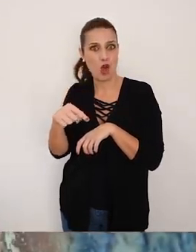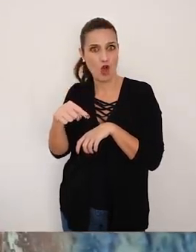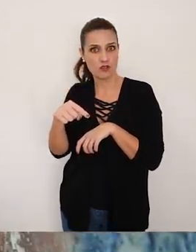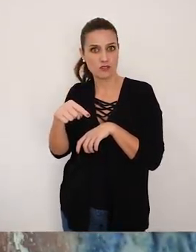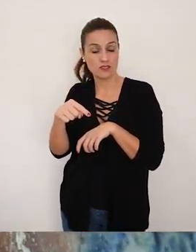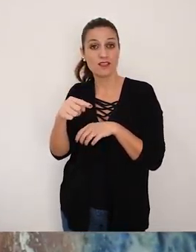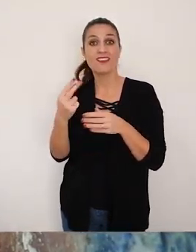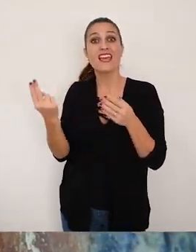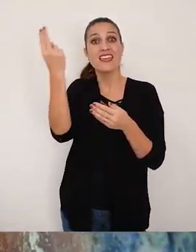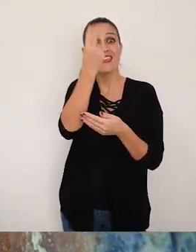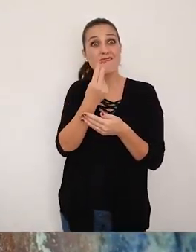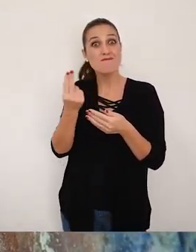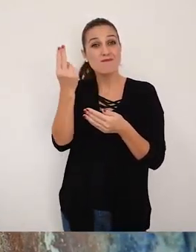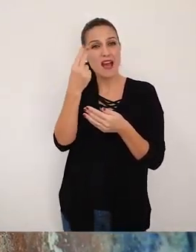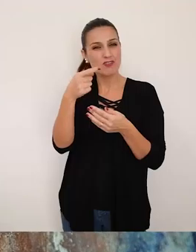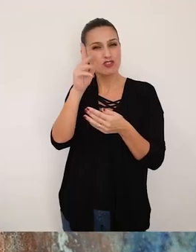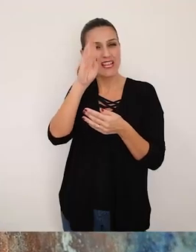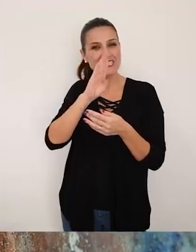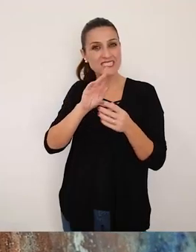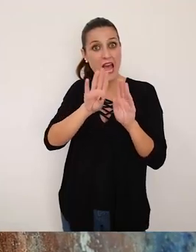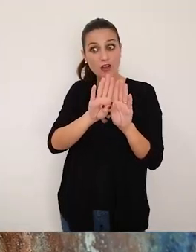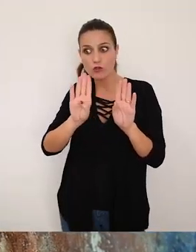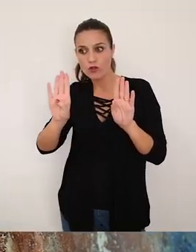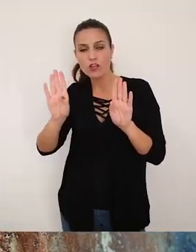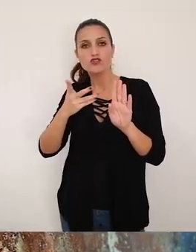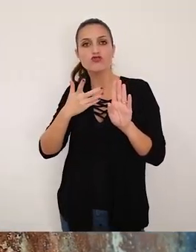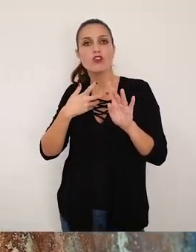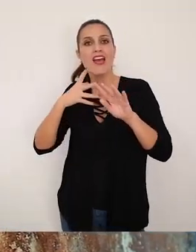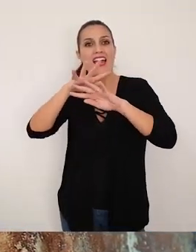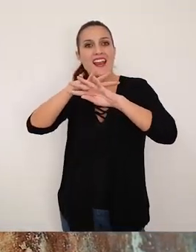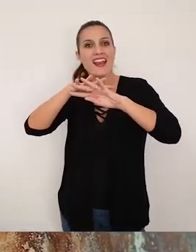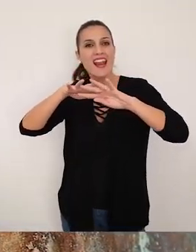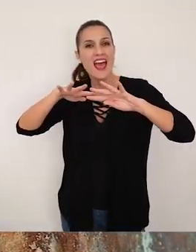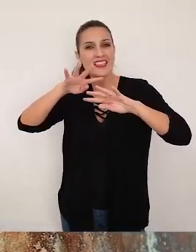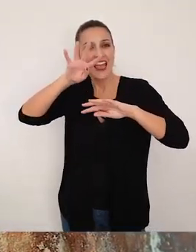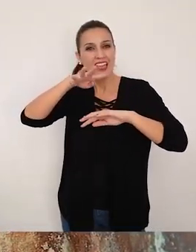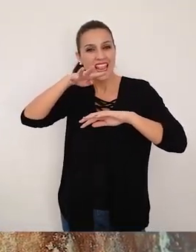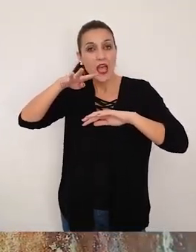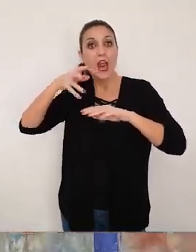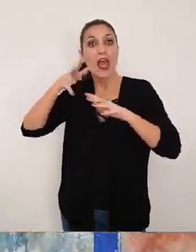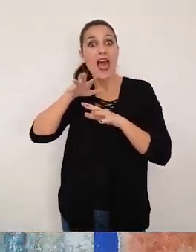affiancata da un ragno intento a tessere la sua ragnatela, a testimonianza del rapporto